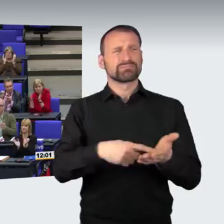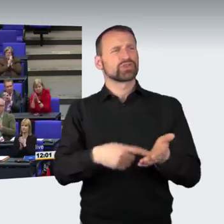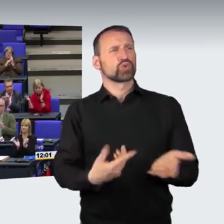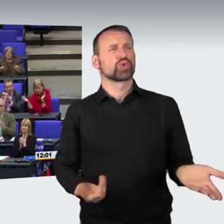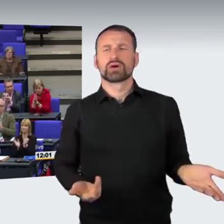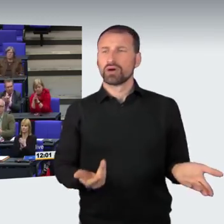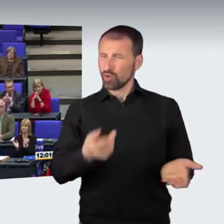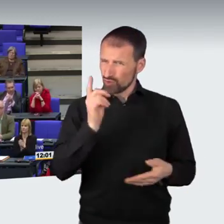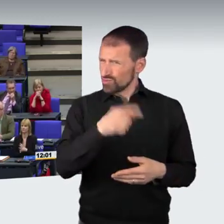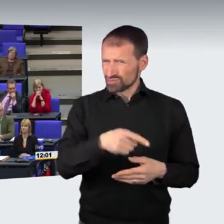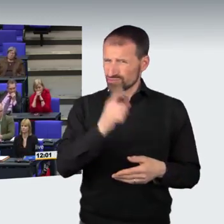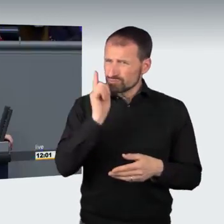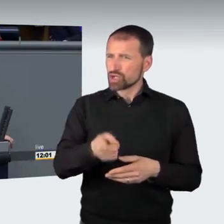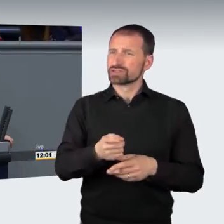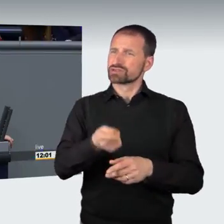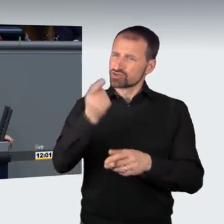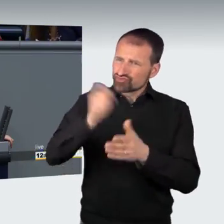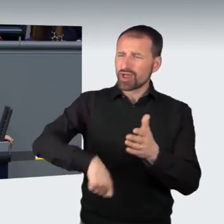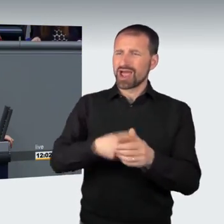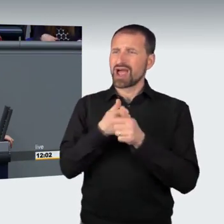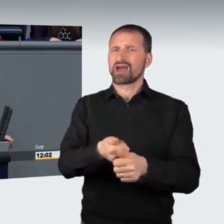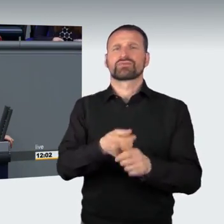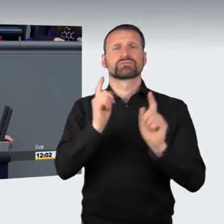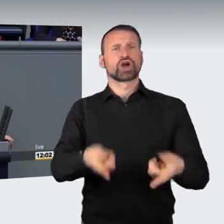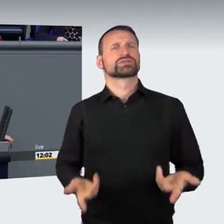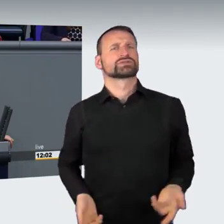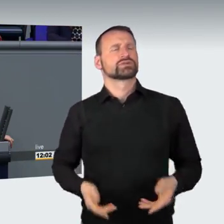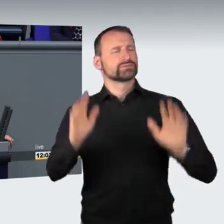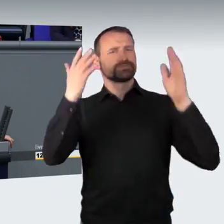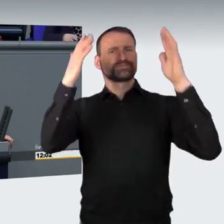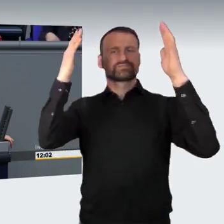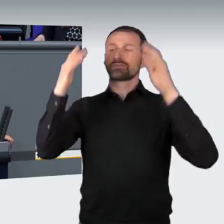Wir brauchen einfach wirkungsvolle Strafen. Und es muss, wie ich finde, auch das, was zu viel eingezogen wurde,